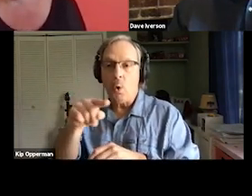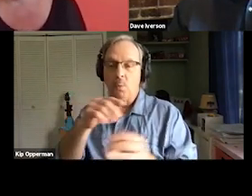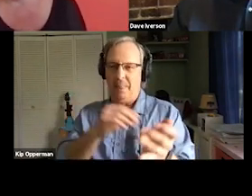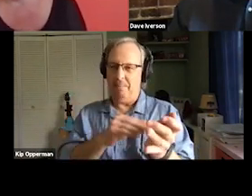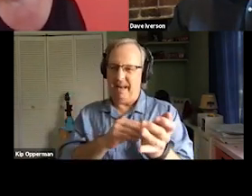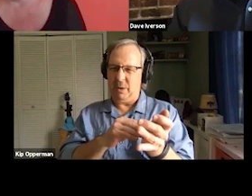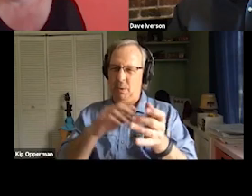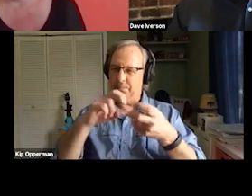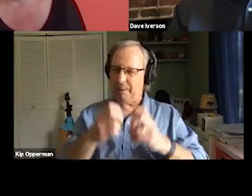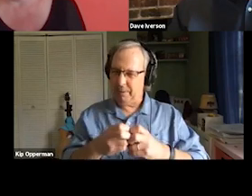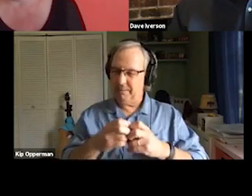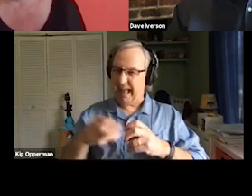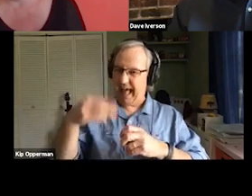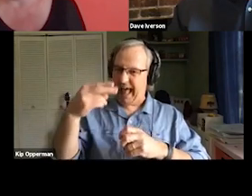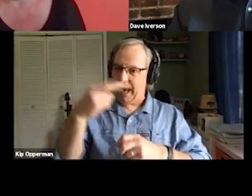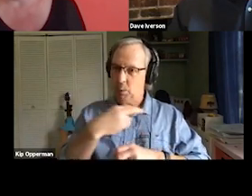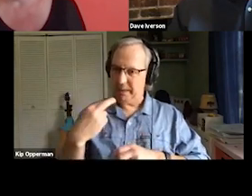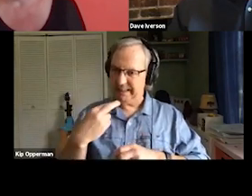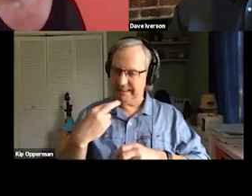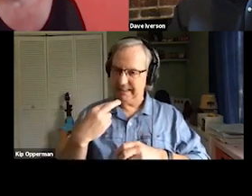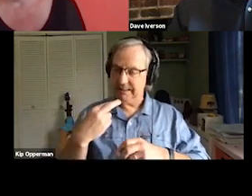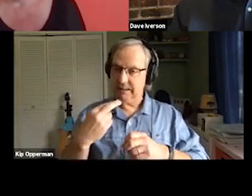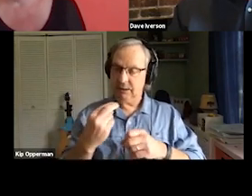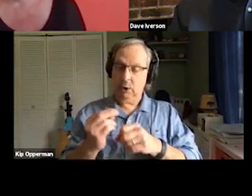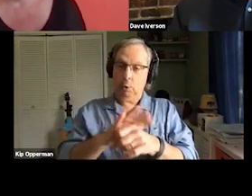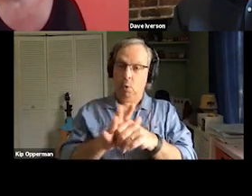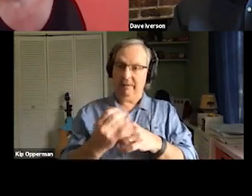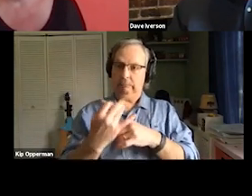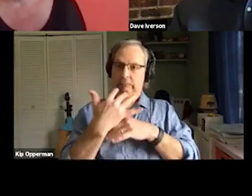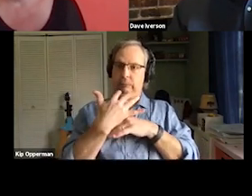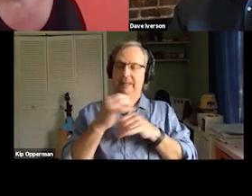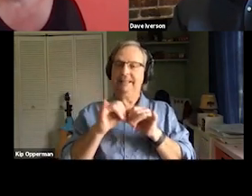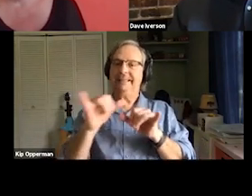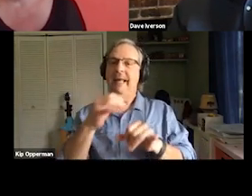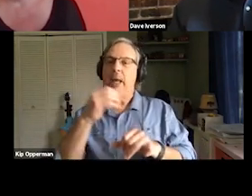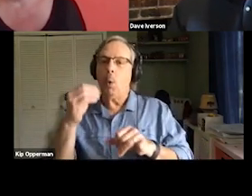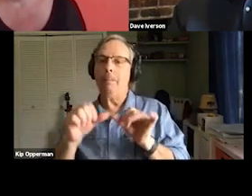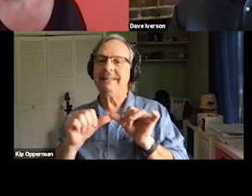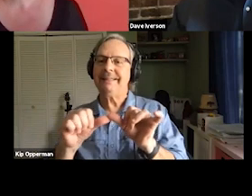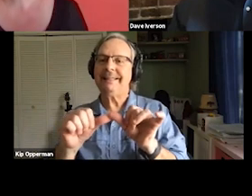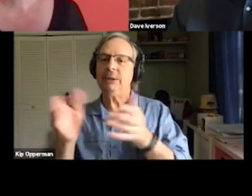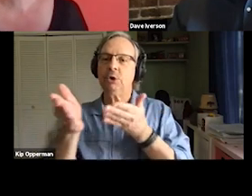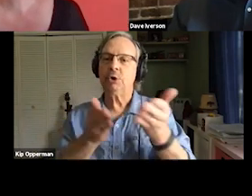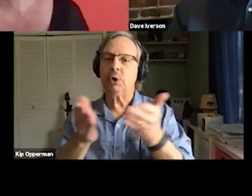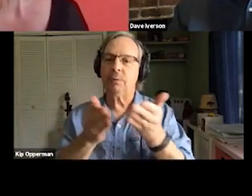que podrían ponerlos en mayor riesgo de sucumbir a COVID también pudieron quedarse en casa, pero aún así servir. Así que ha sido una herramienta tan importante,